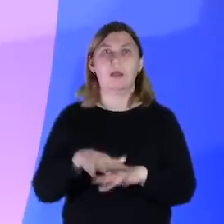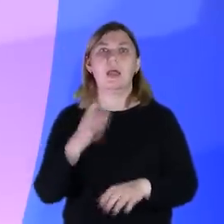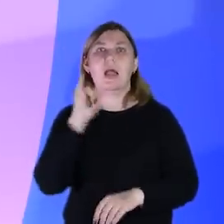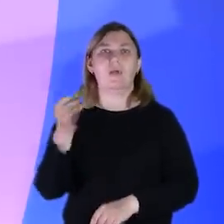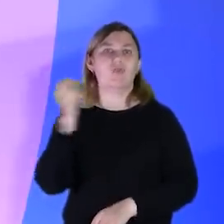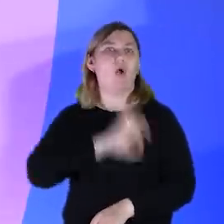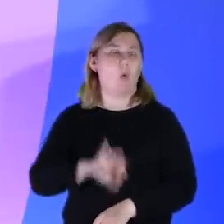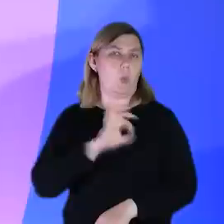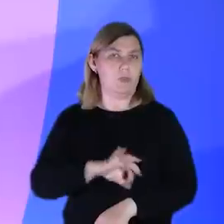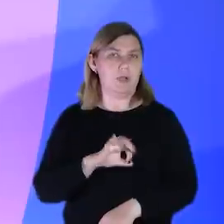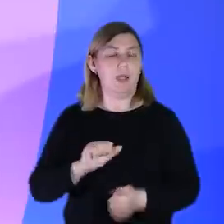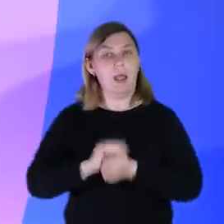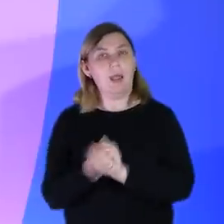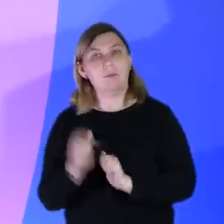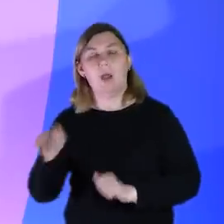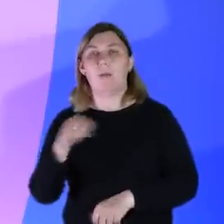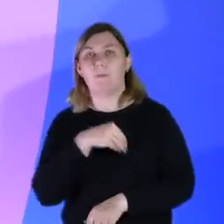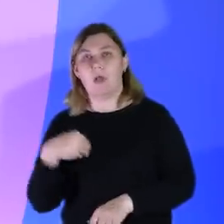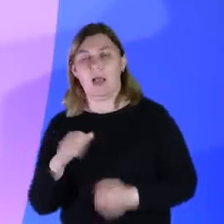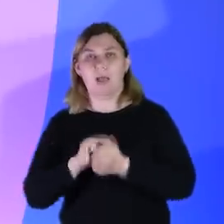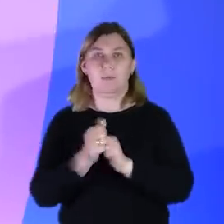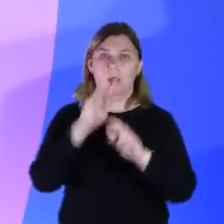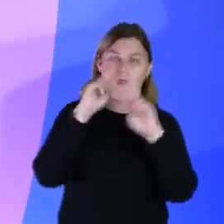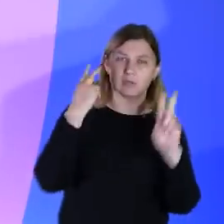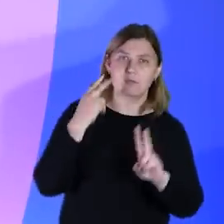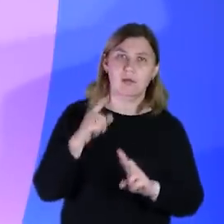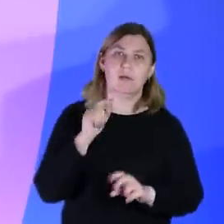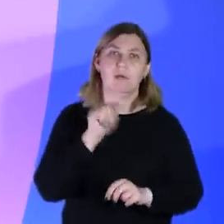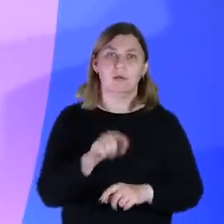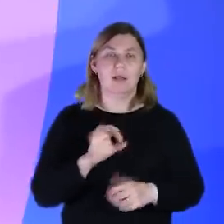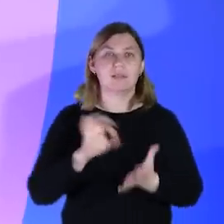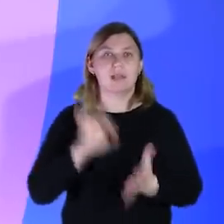swoich dochodów. Albo po litewskiej, albo po polskiej stronie. Więc na pewno tacy